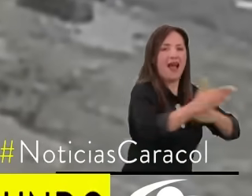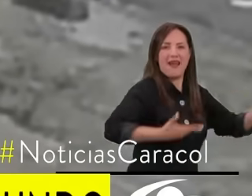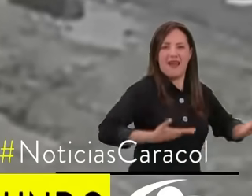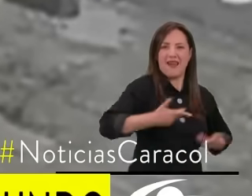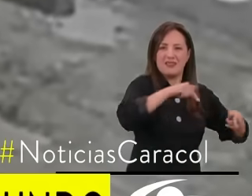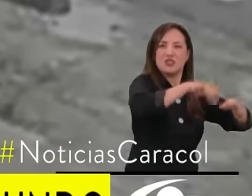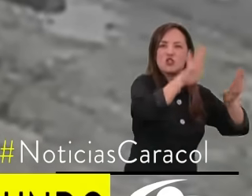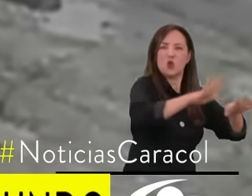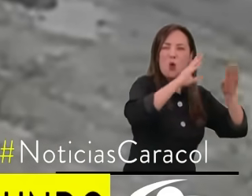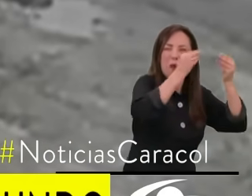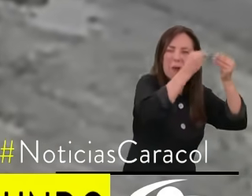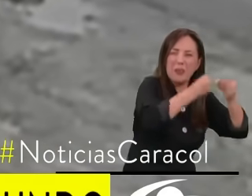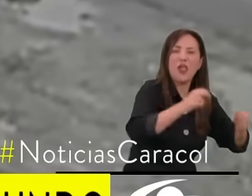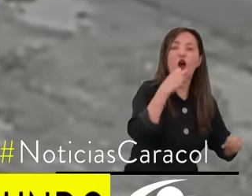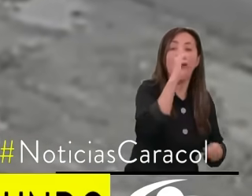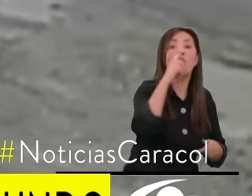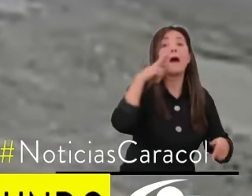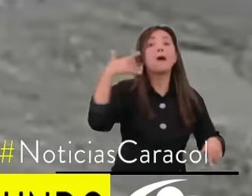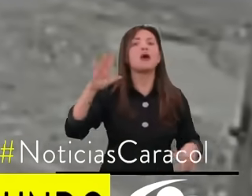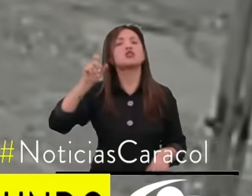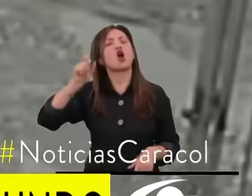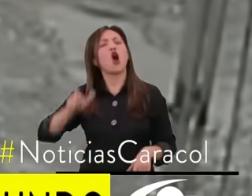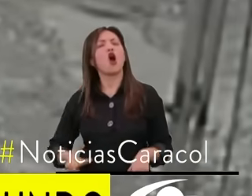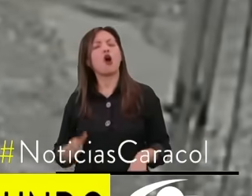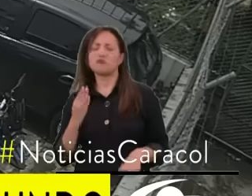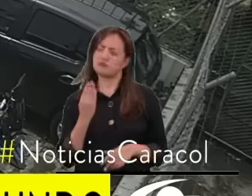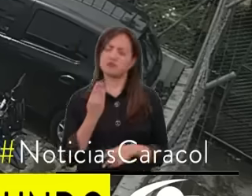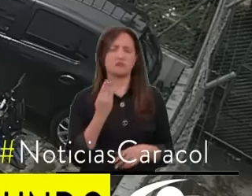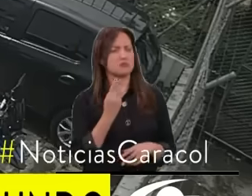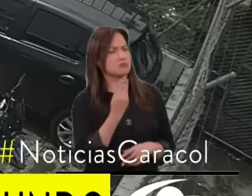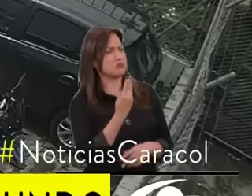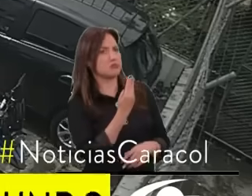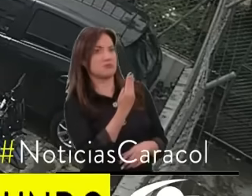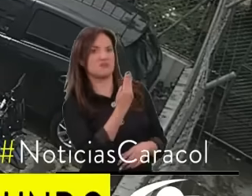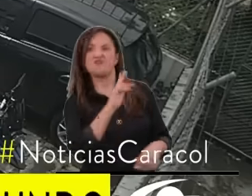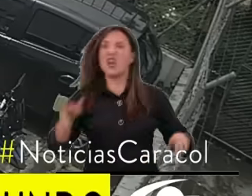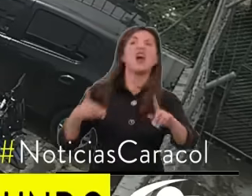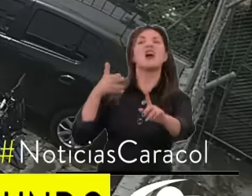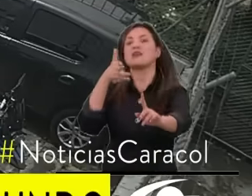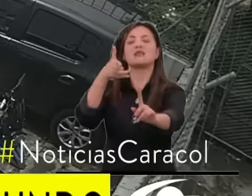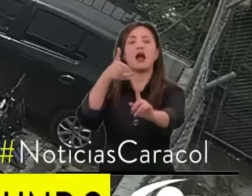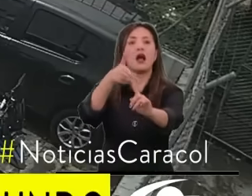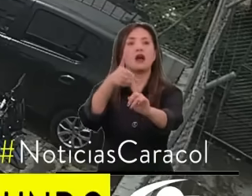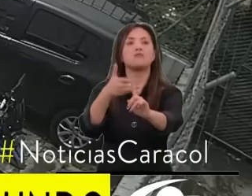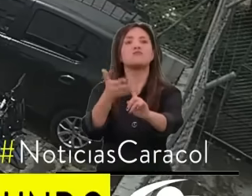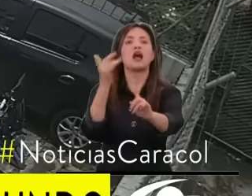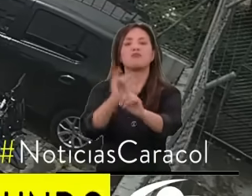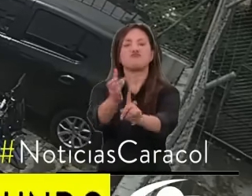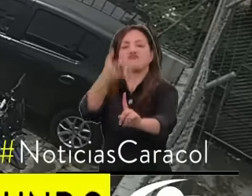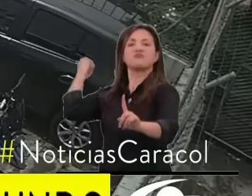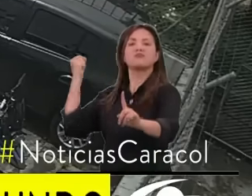carry de la qué descienden seis sujetos armados hasta los dientes e ingresar a la